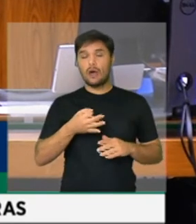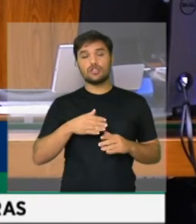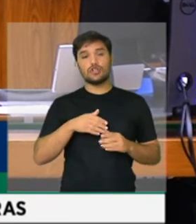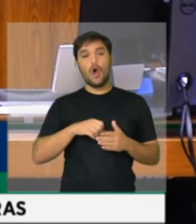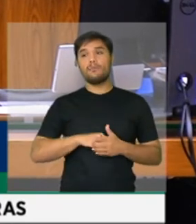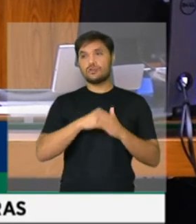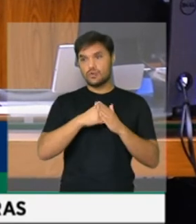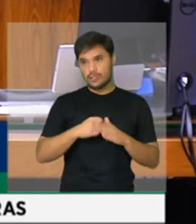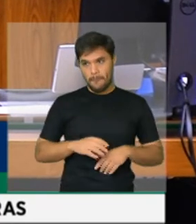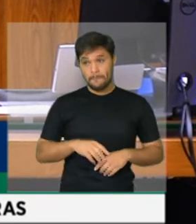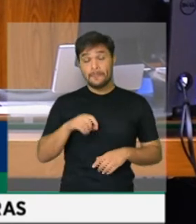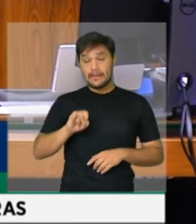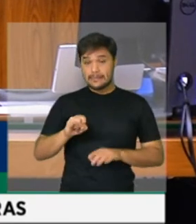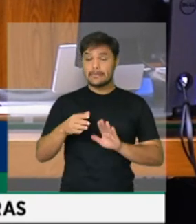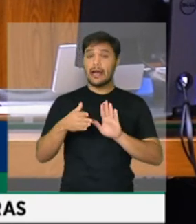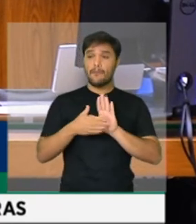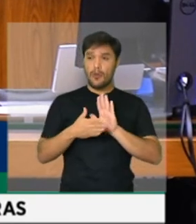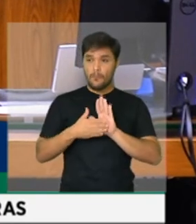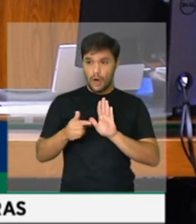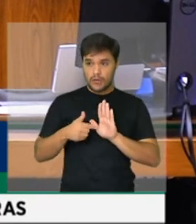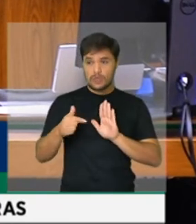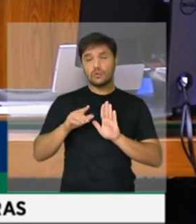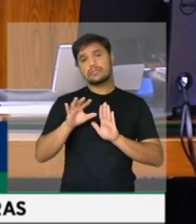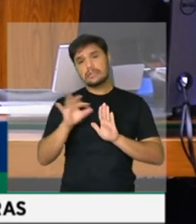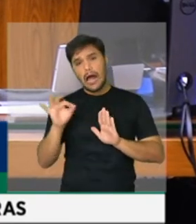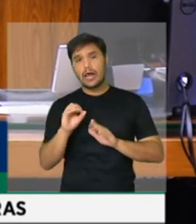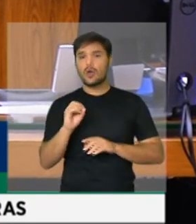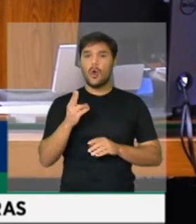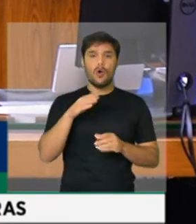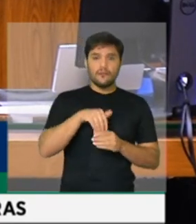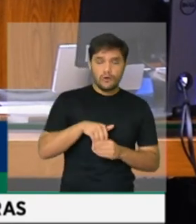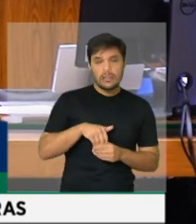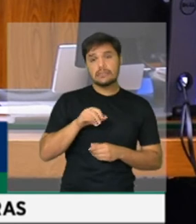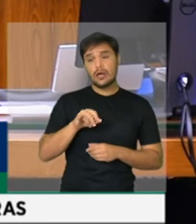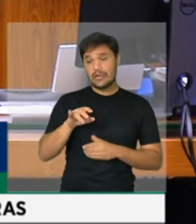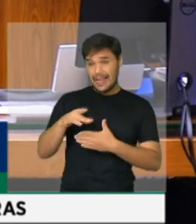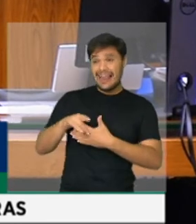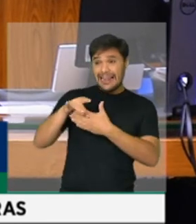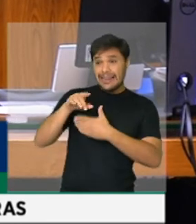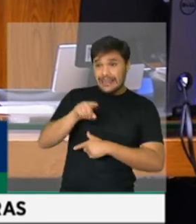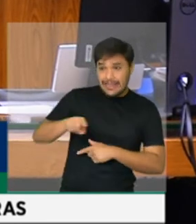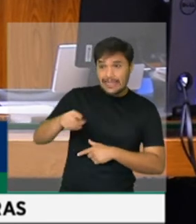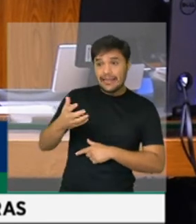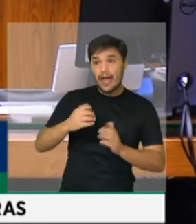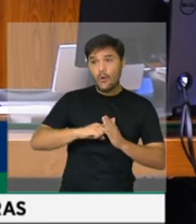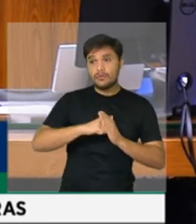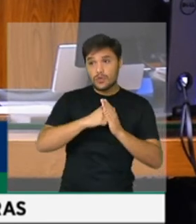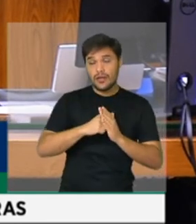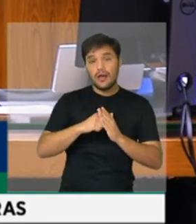OBSTRUÇÃO, QUANDO TIVERMOS UMA MATÉRIA OU UM DESTAQUE OU UMA VOTAÇÃO QUE AS LIDERANÇAS QUEIRAM OBSTRUIR, POR FAVOR, LEVANTEM O BRAÇO,